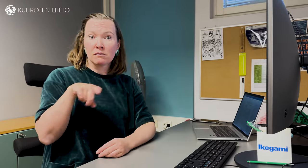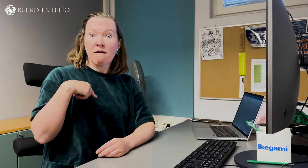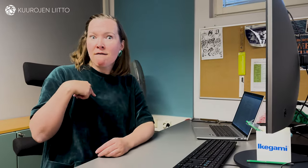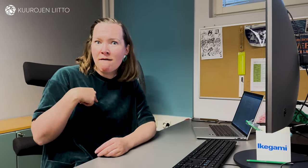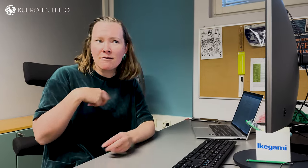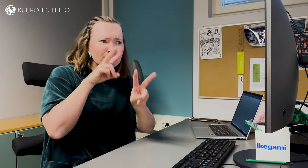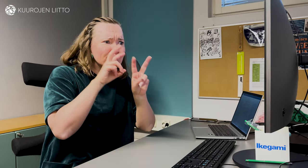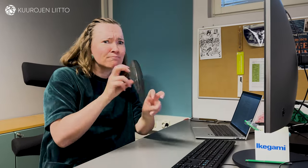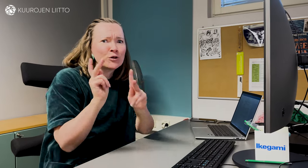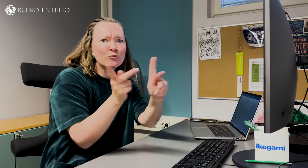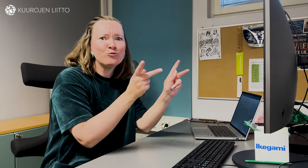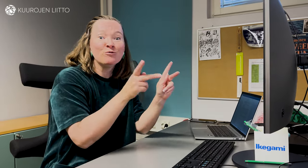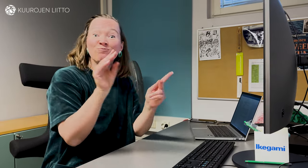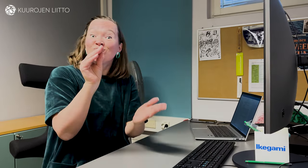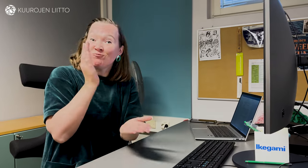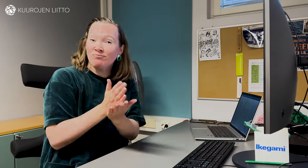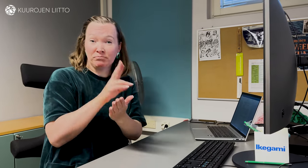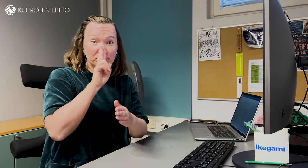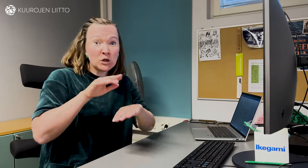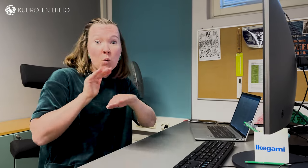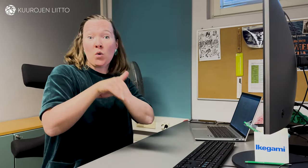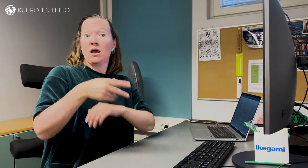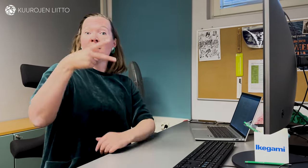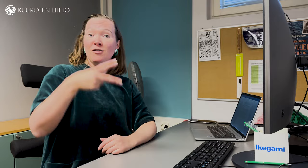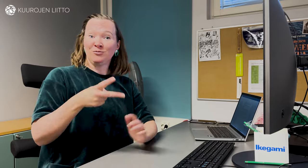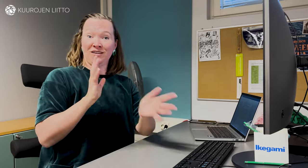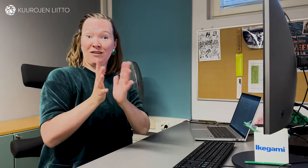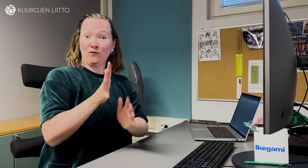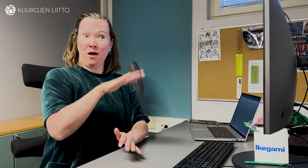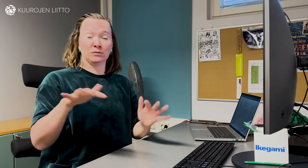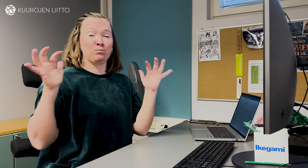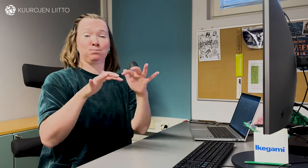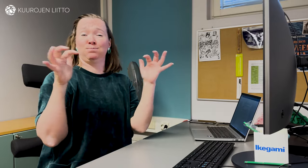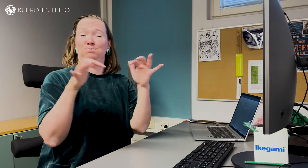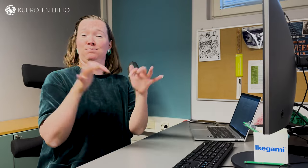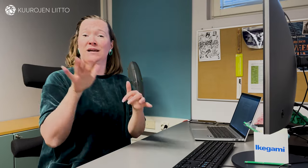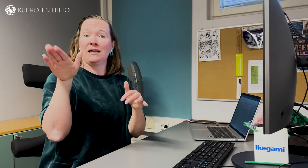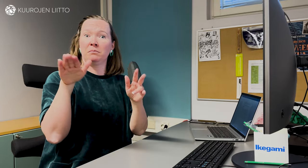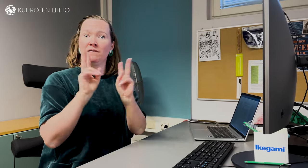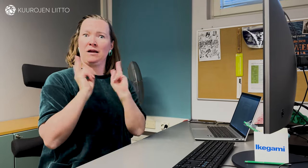Selvitimme asiaa ja saimme tietää, että heitä on yli kaksikymmentä.